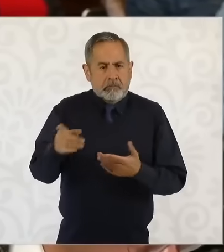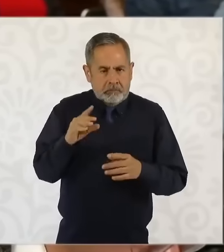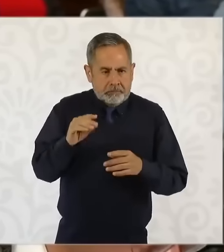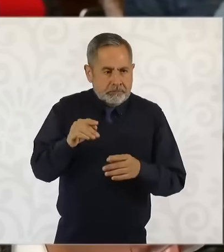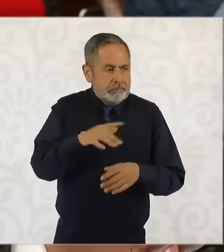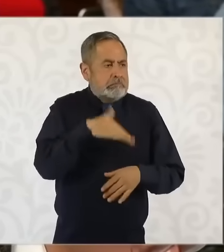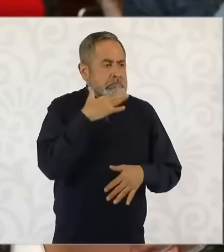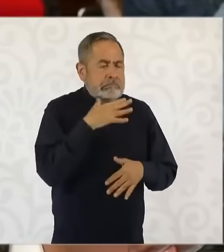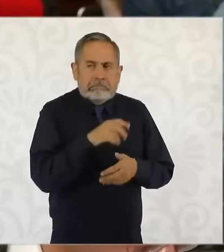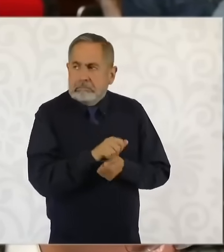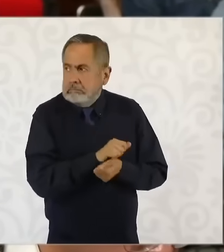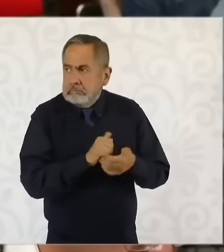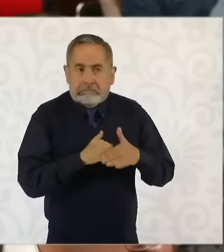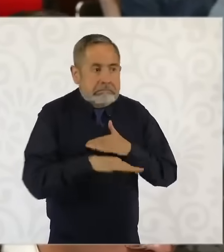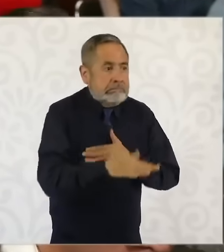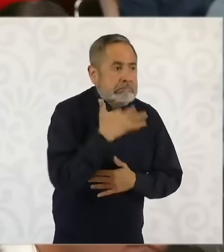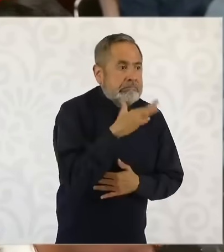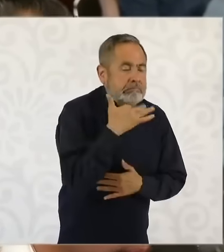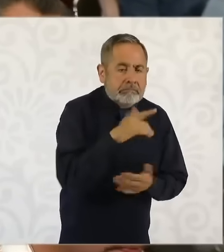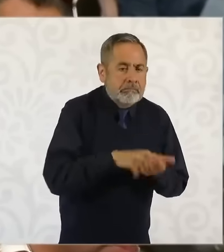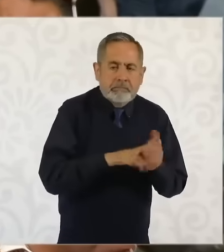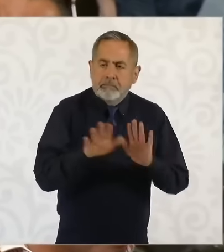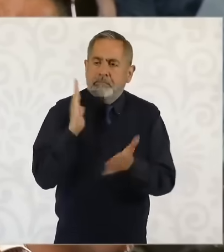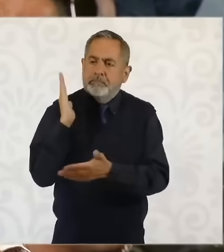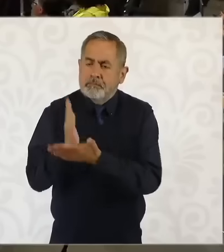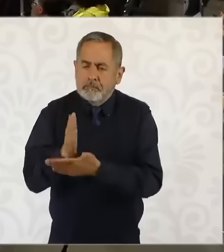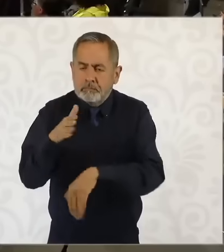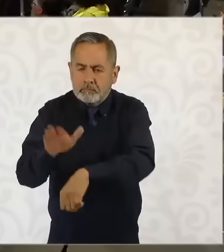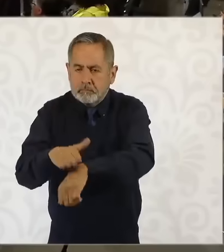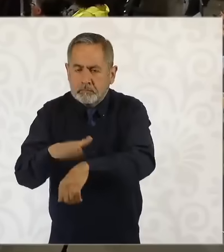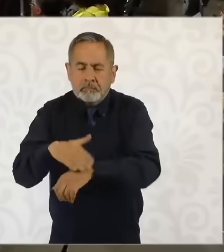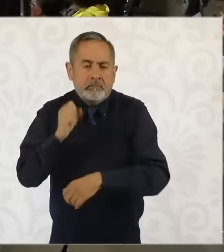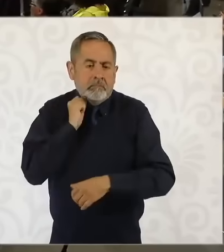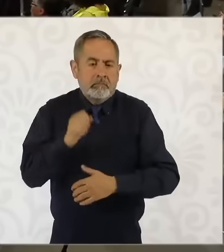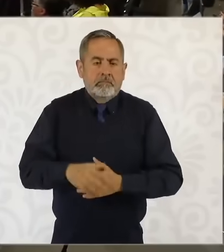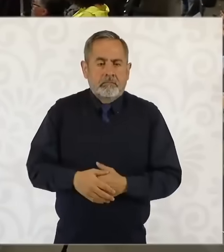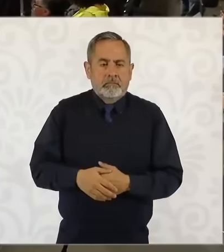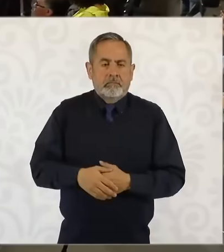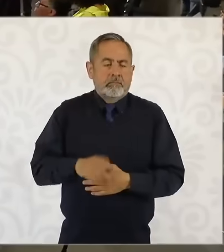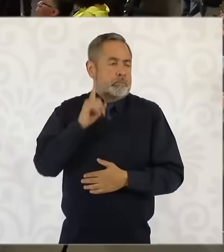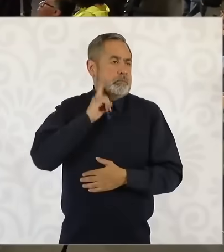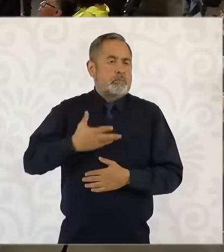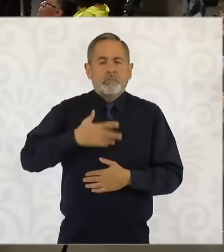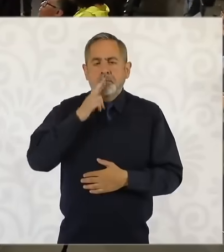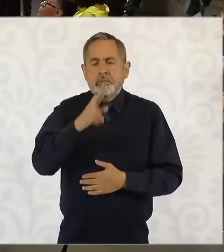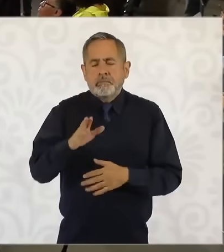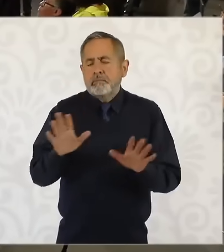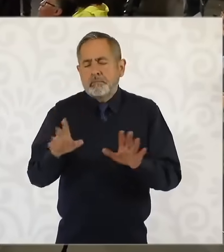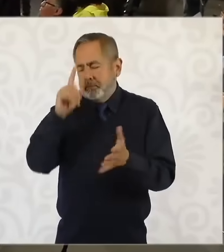de dinero como decía el licenciado Pablo Gómez sí no creo que estén obstaculizando más bien han